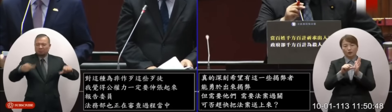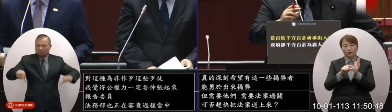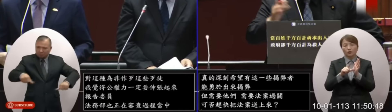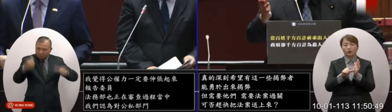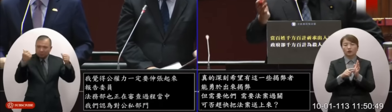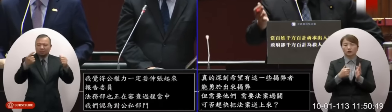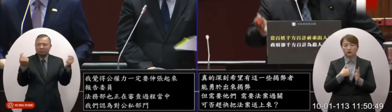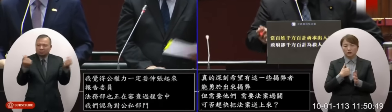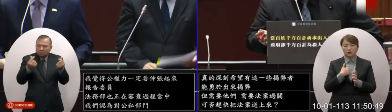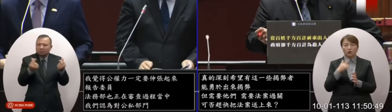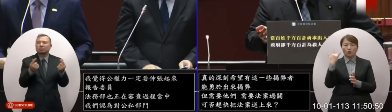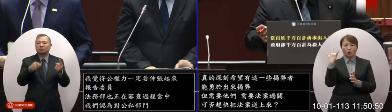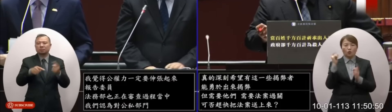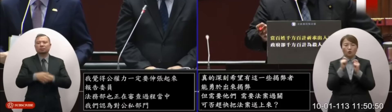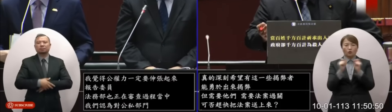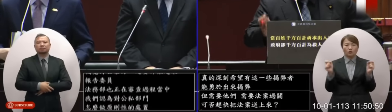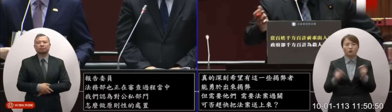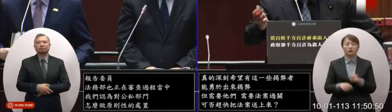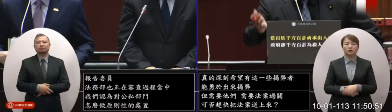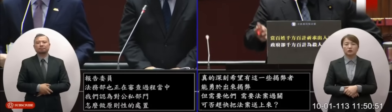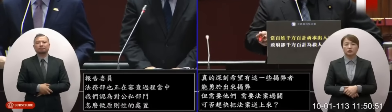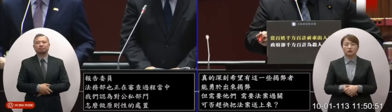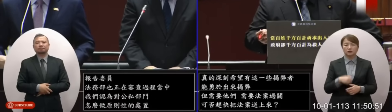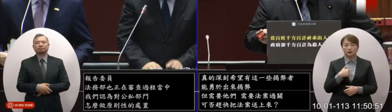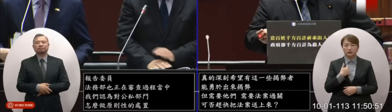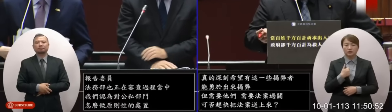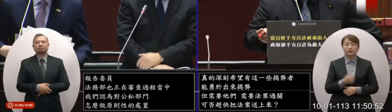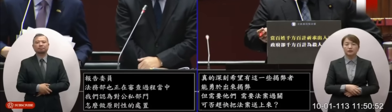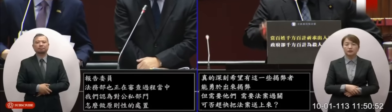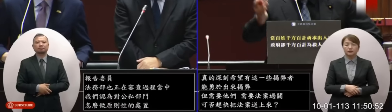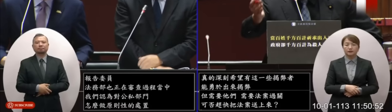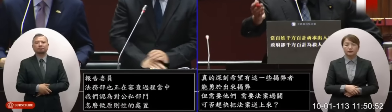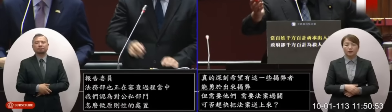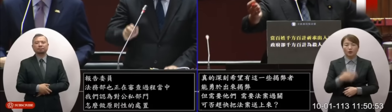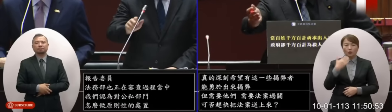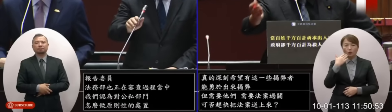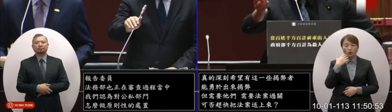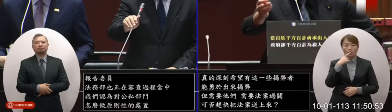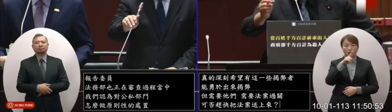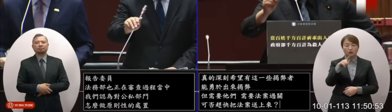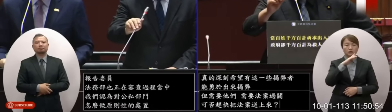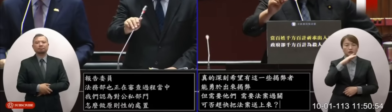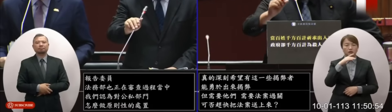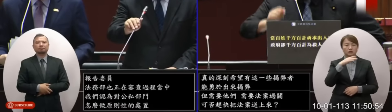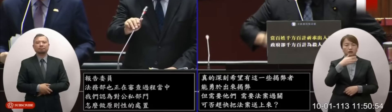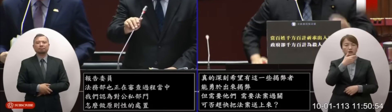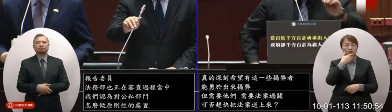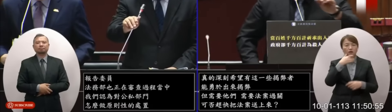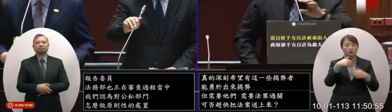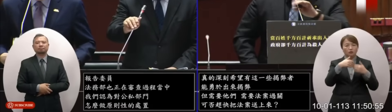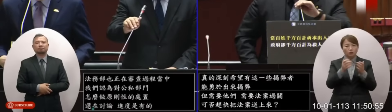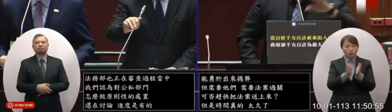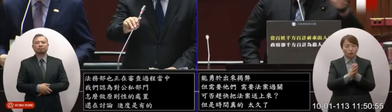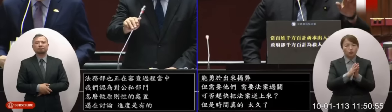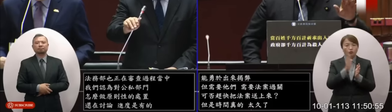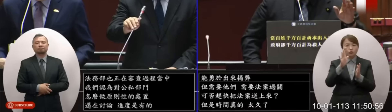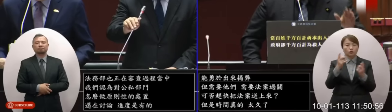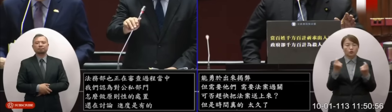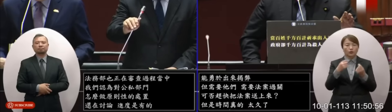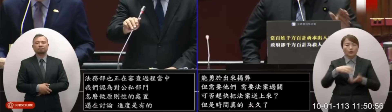時間真的太久了 如果說 你們對私部門還有所那個擔心的話